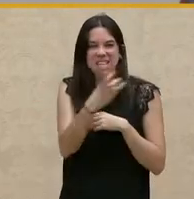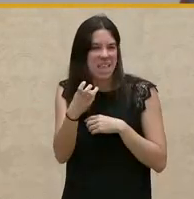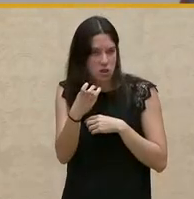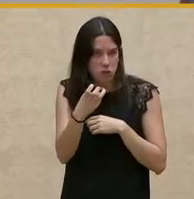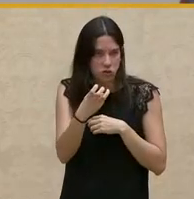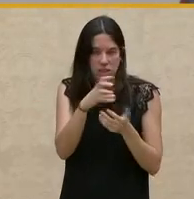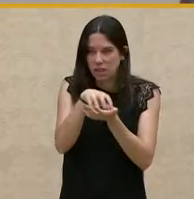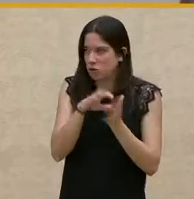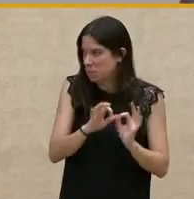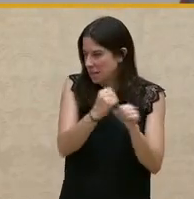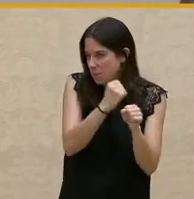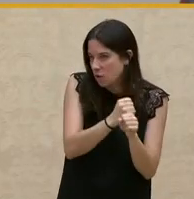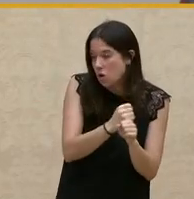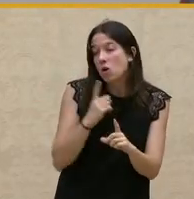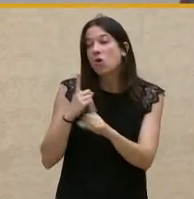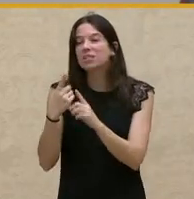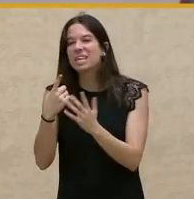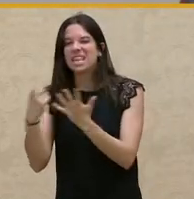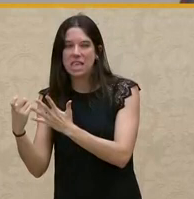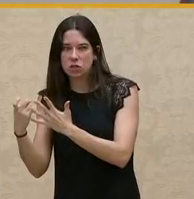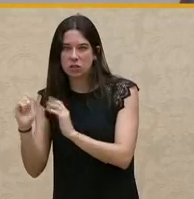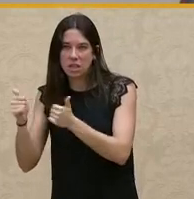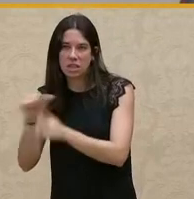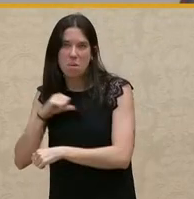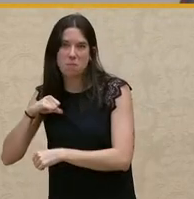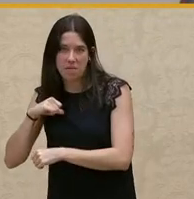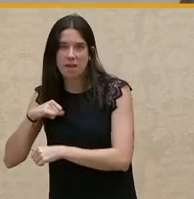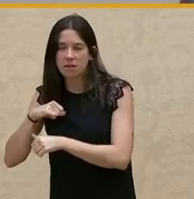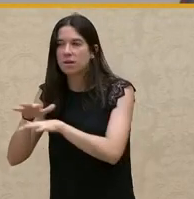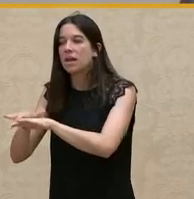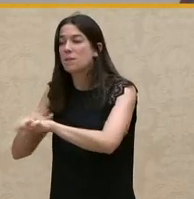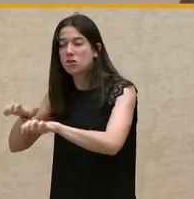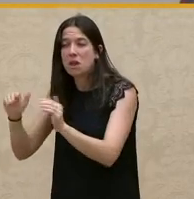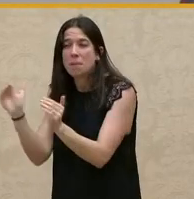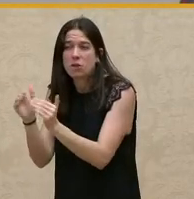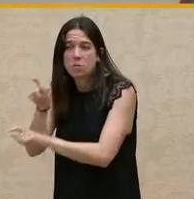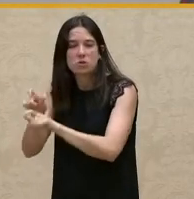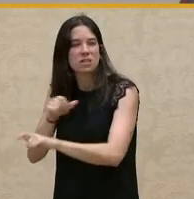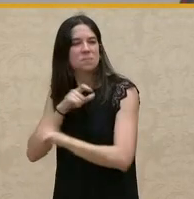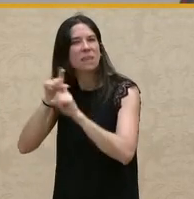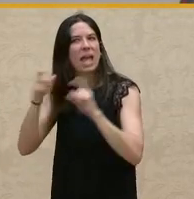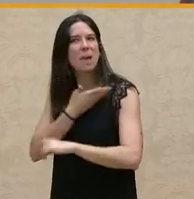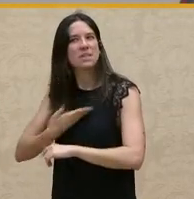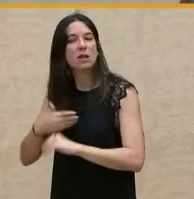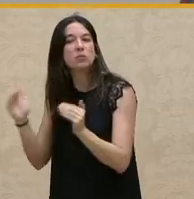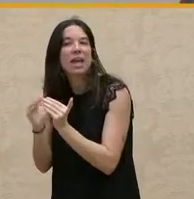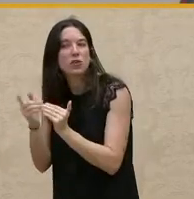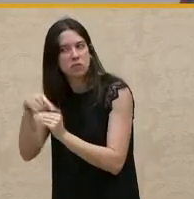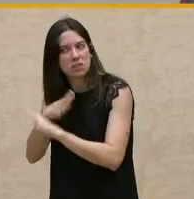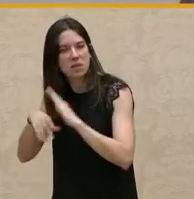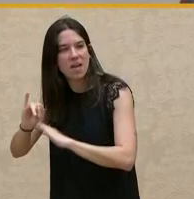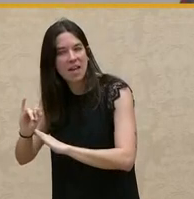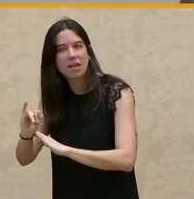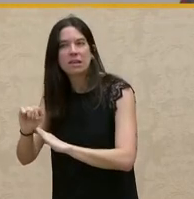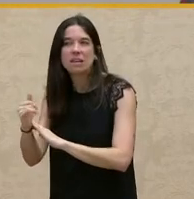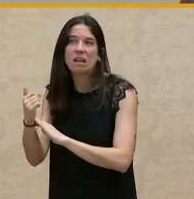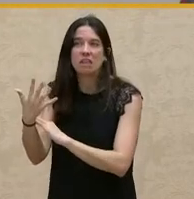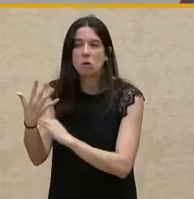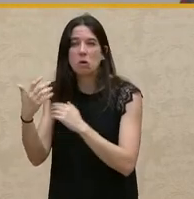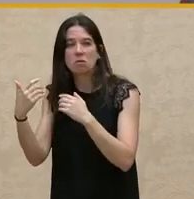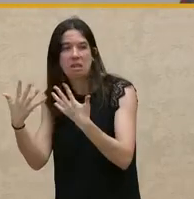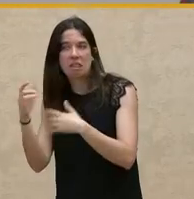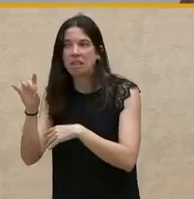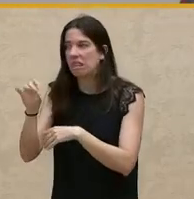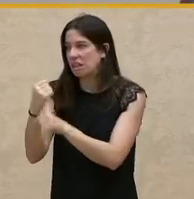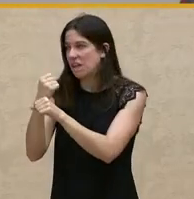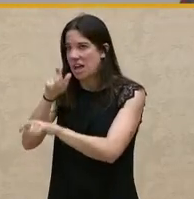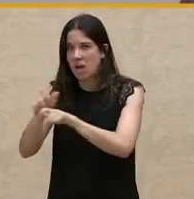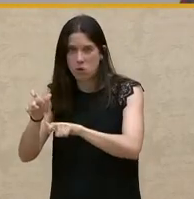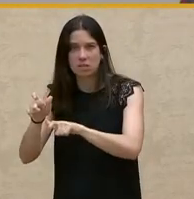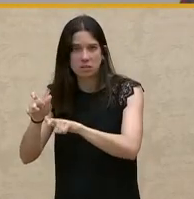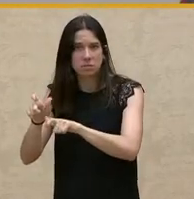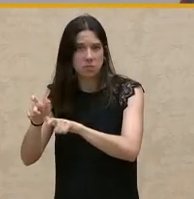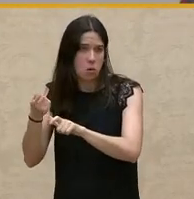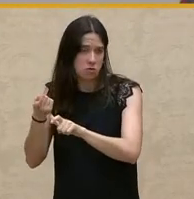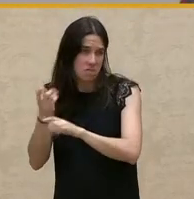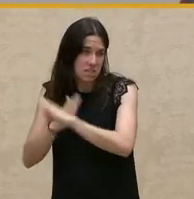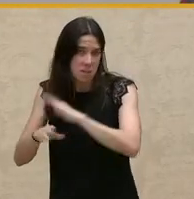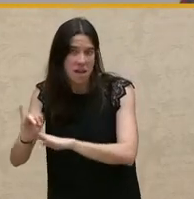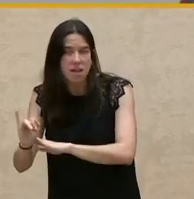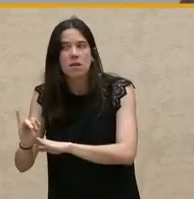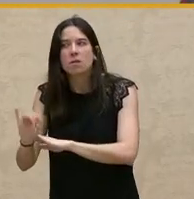empleo de entidad privada. Que está poniendo en juego a casi 600 centros especiales de empleo.